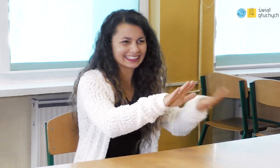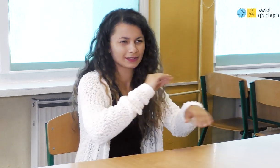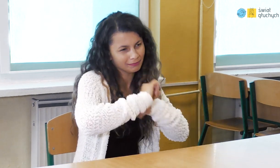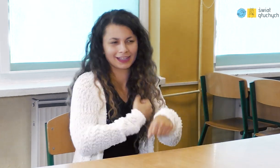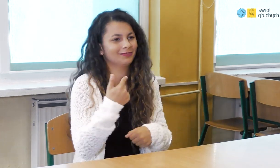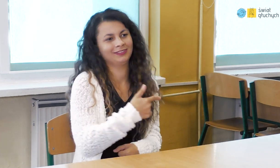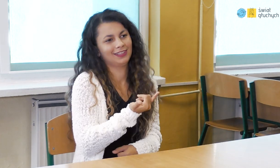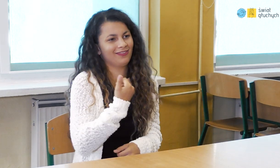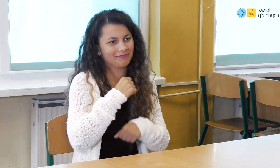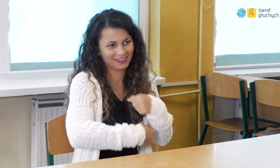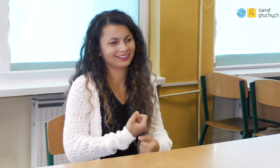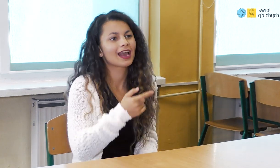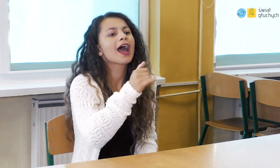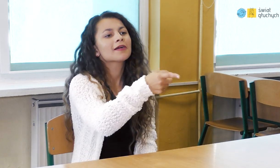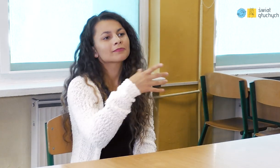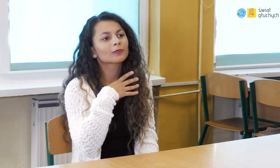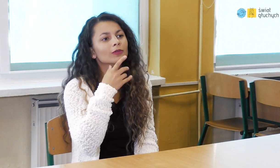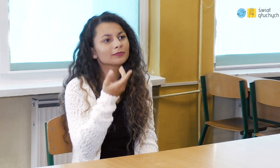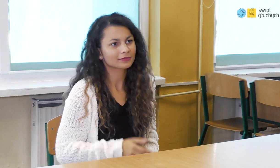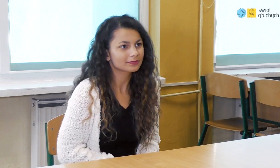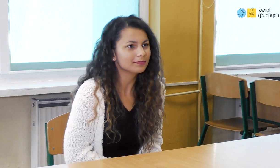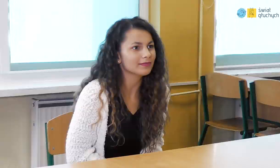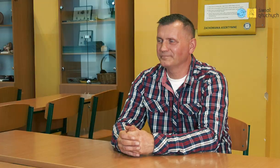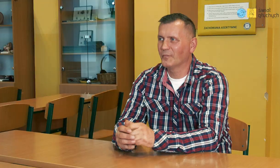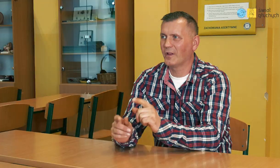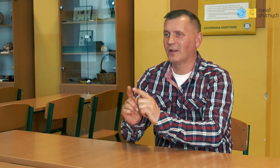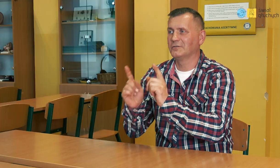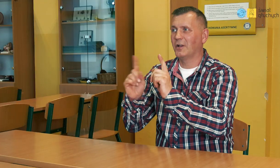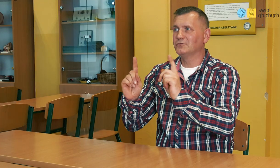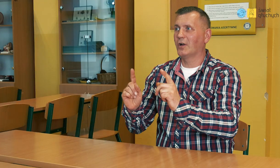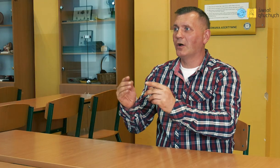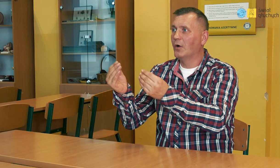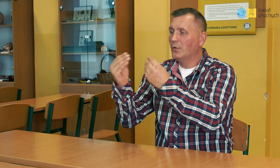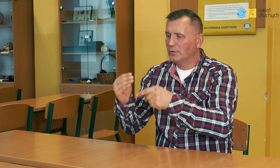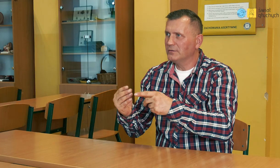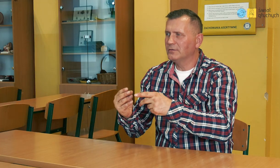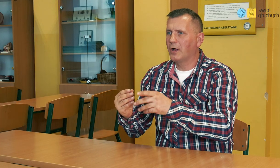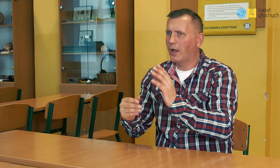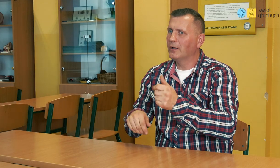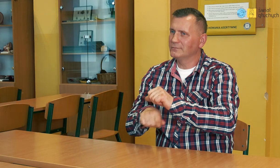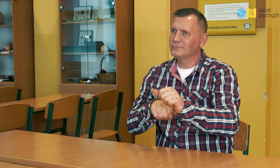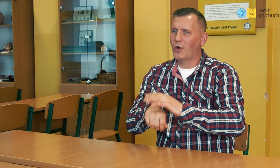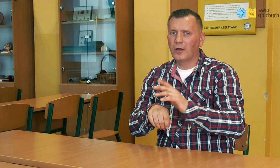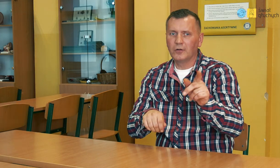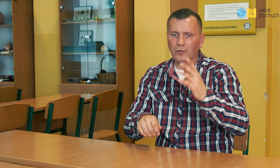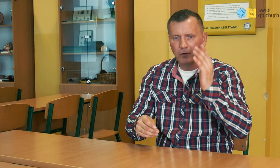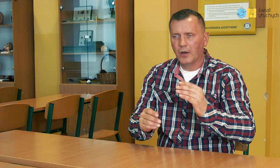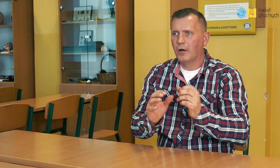Trzeba pytać, drążyć. A jak u Ciebie było? Nauczyciel matematyki uczył, ale nie rozumiałem. Koledzy migali, dzięki temu rozumiałem.